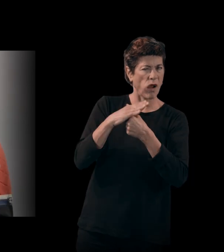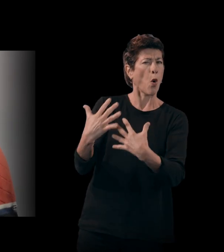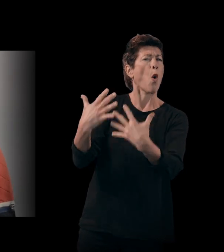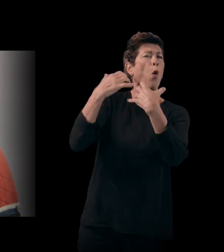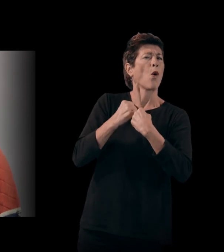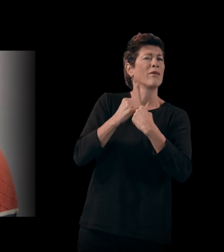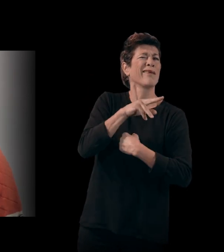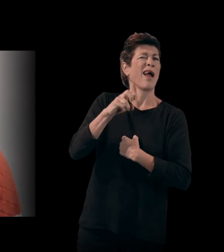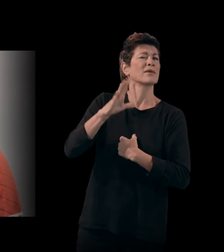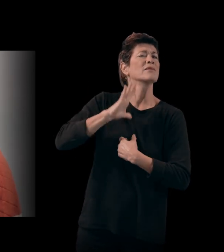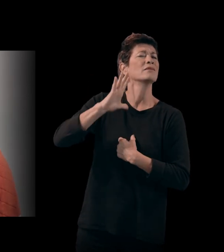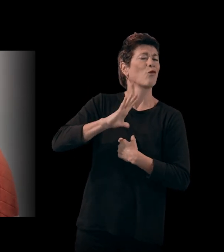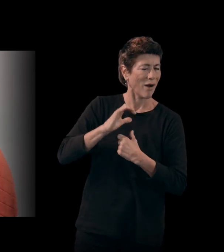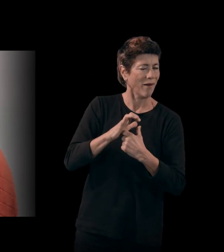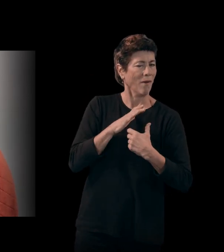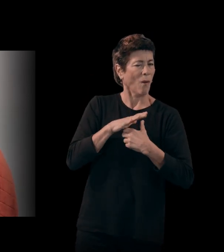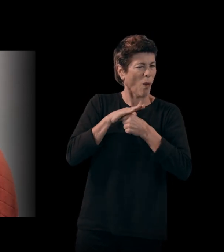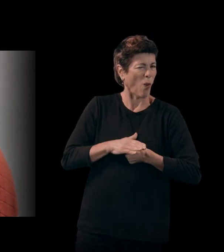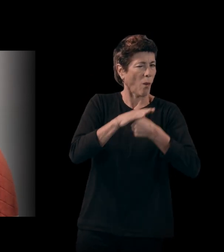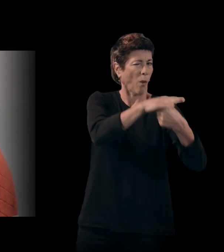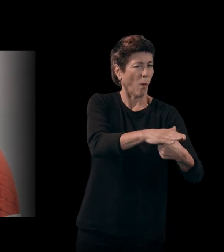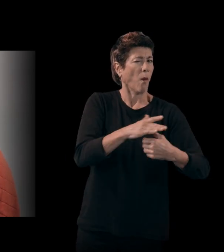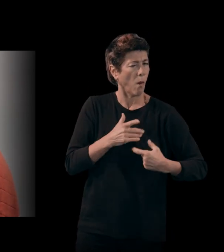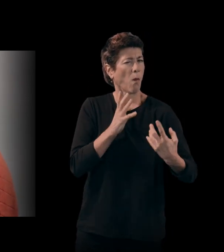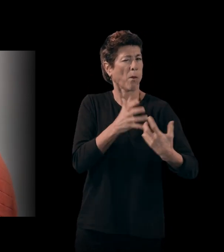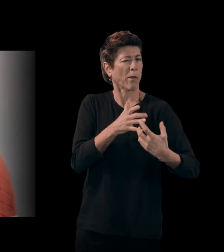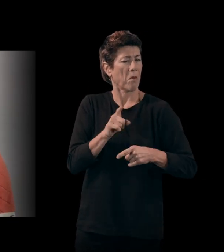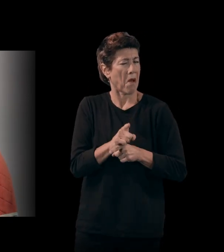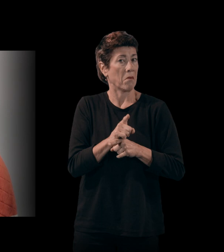Parce que ça, ça renvoie à des choses qu'on vit dans sa chair.